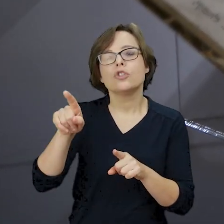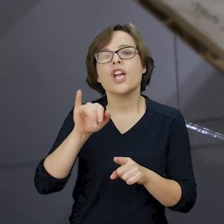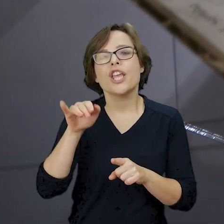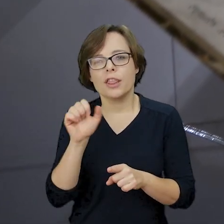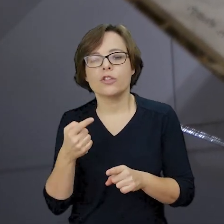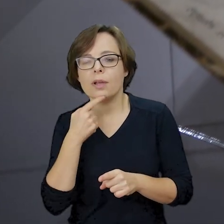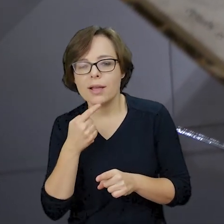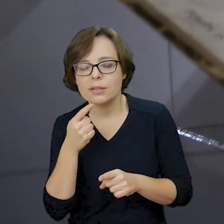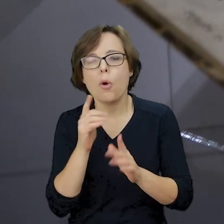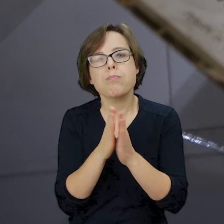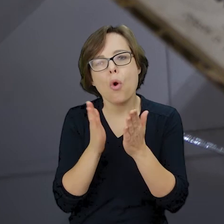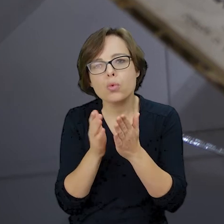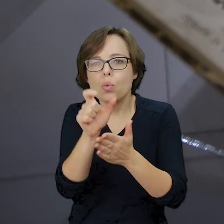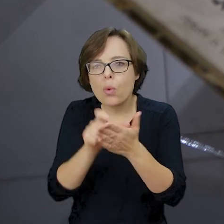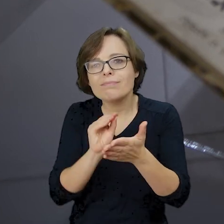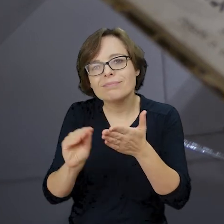dotyczącą legend o Gaonie z Wilna.